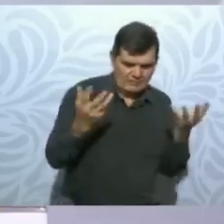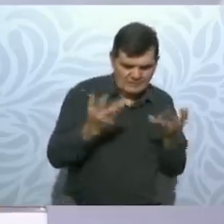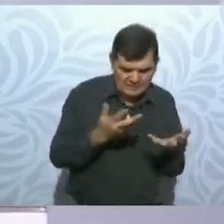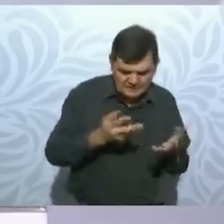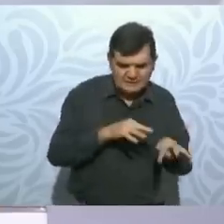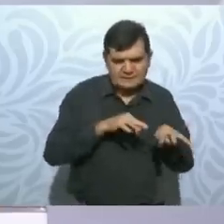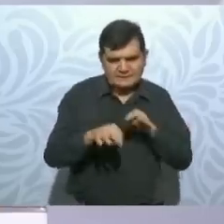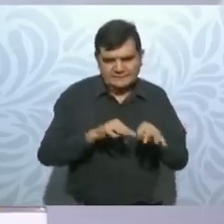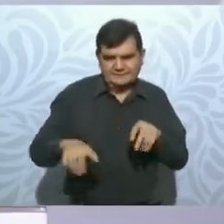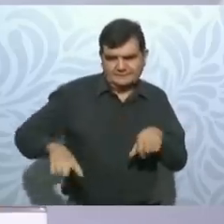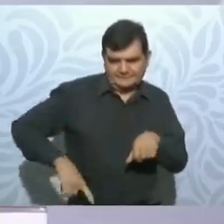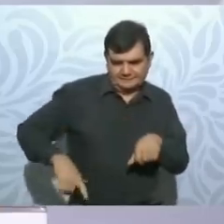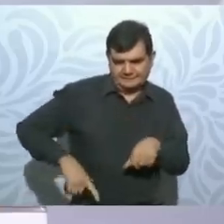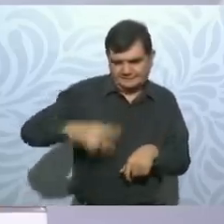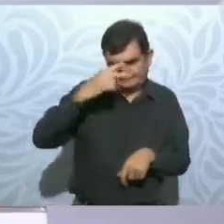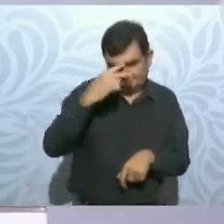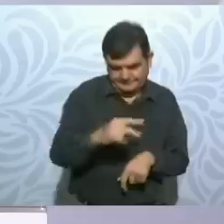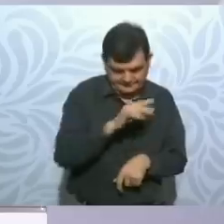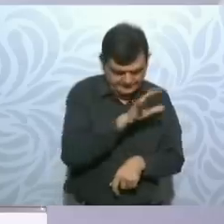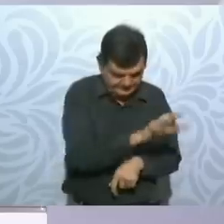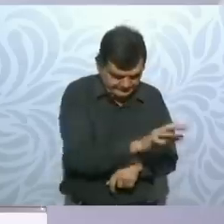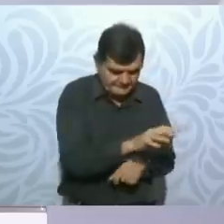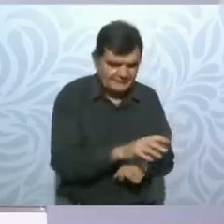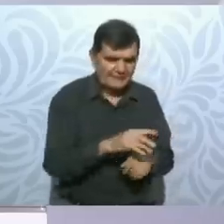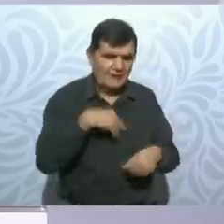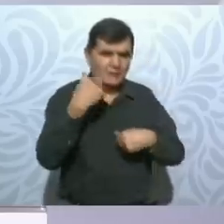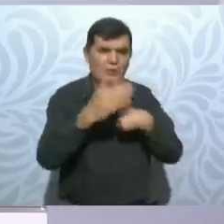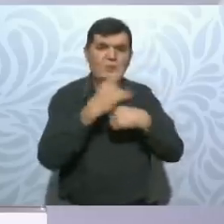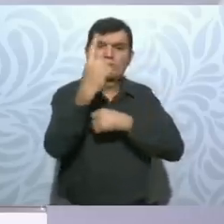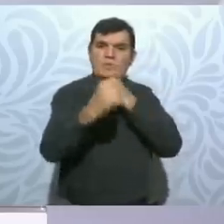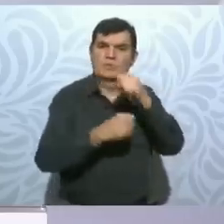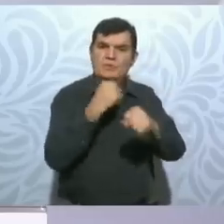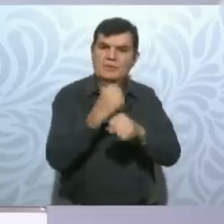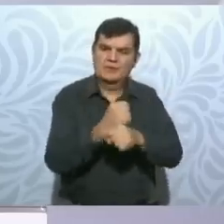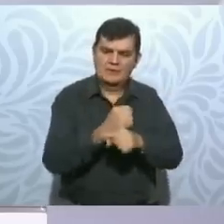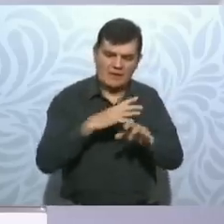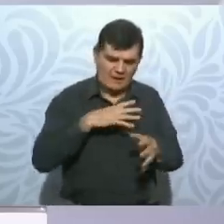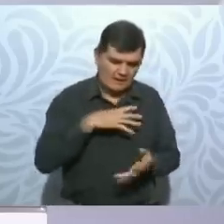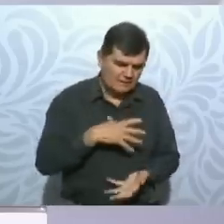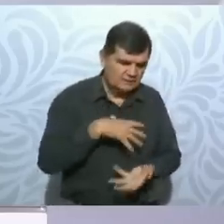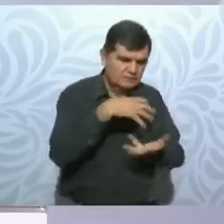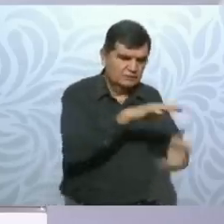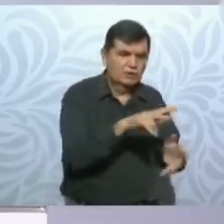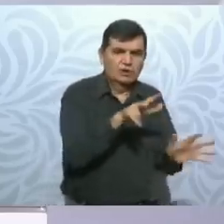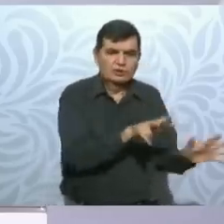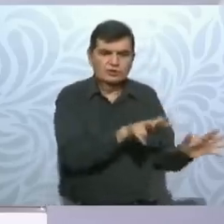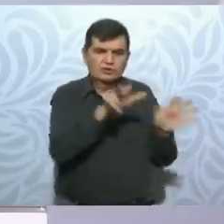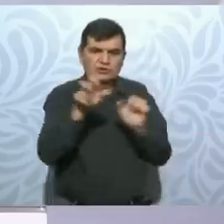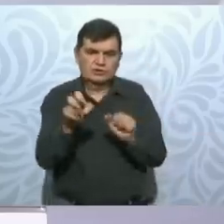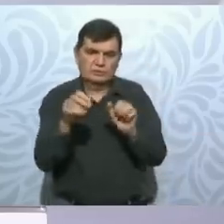gobierno de México el próximo año estamos destinando más de 800,000 millones de pesos